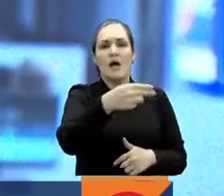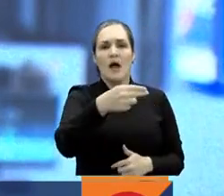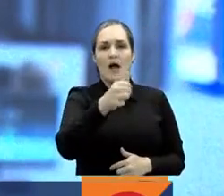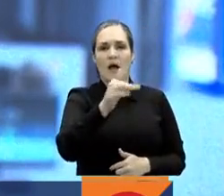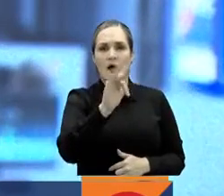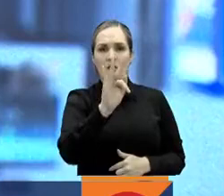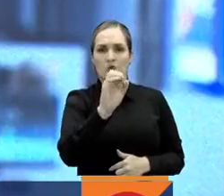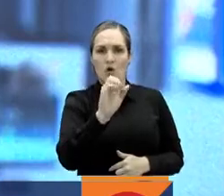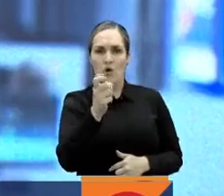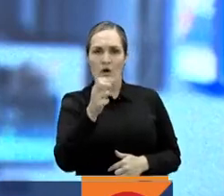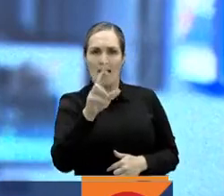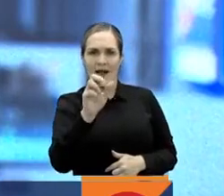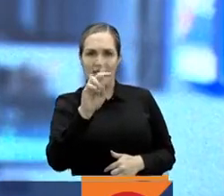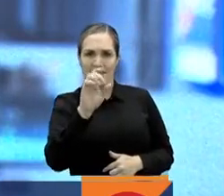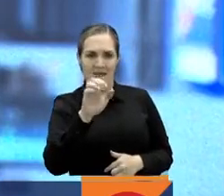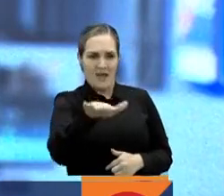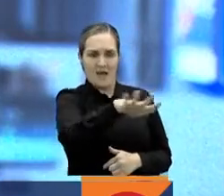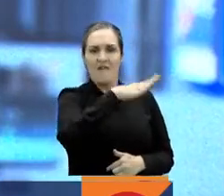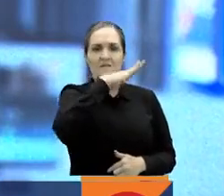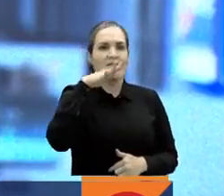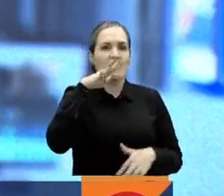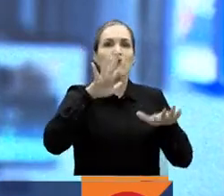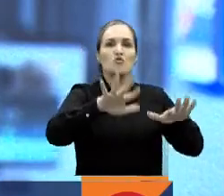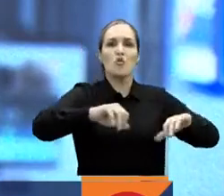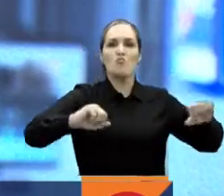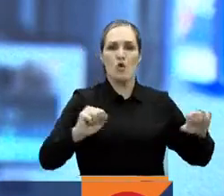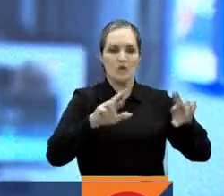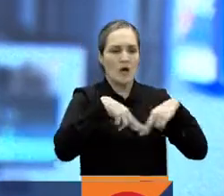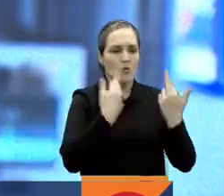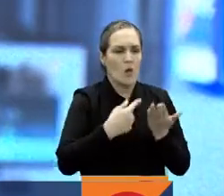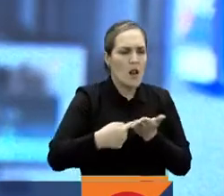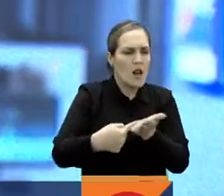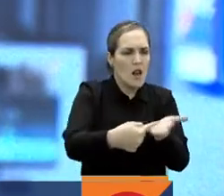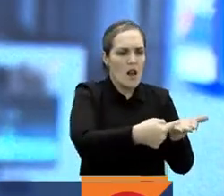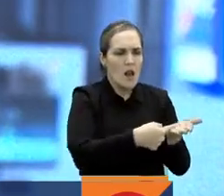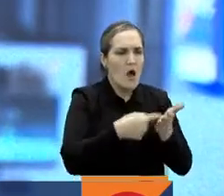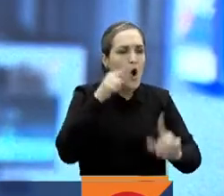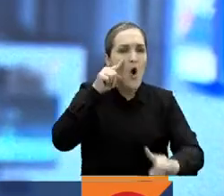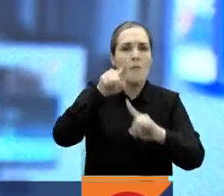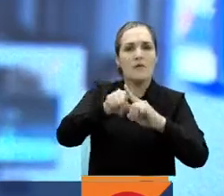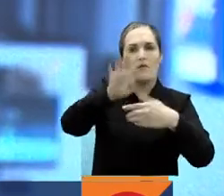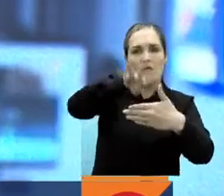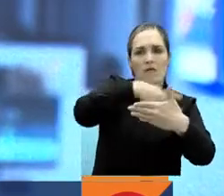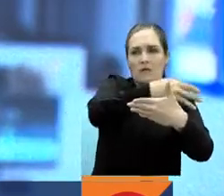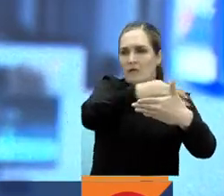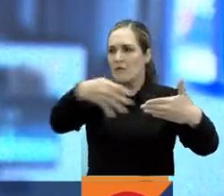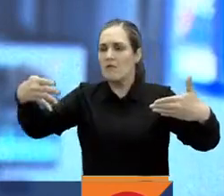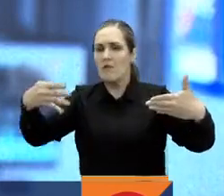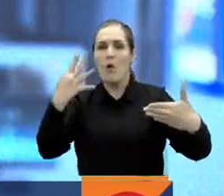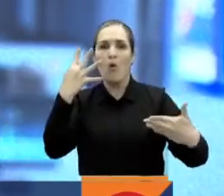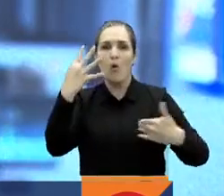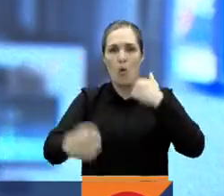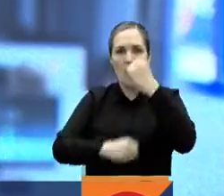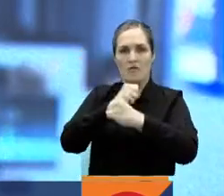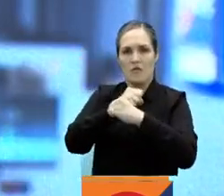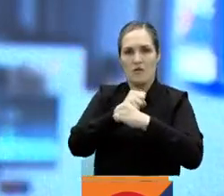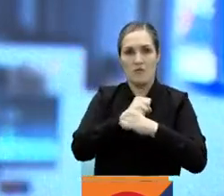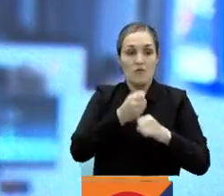MINISTROS REALIZAR EL PRIMER RETIRO EN LA HACIENDA DE BOGOTá